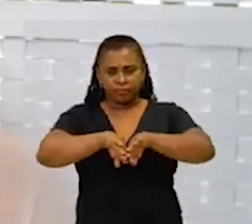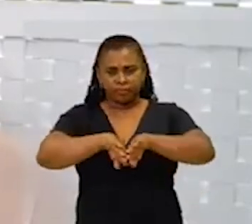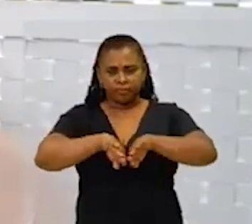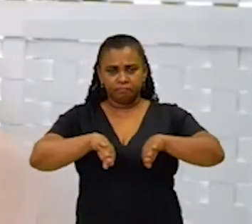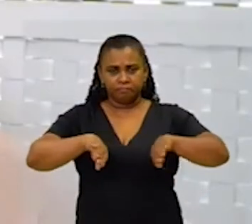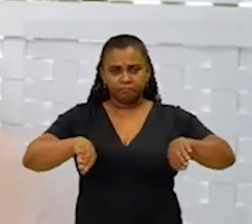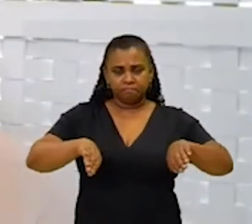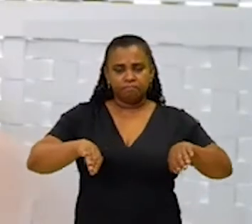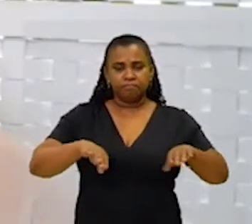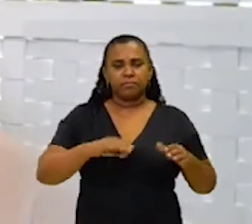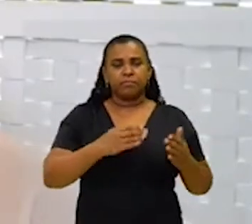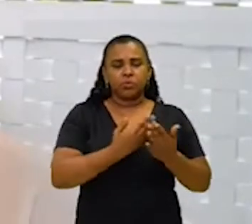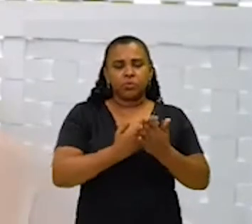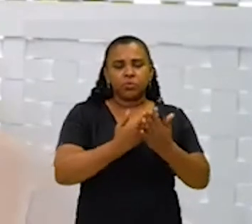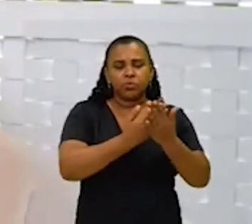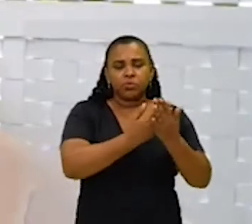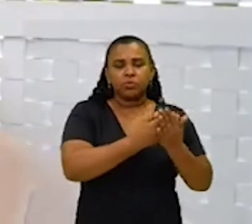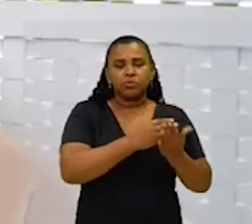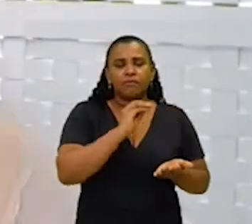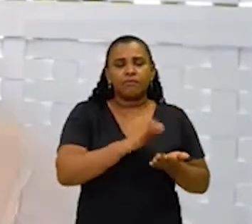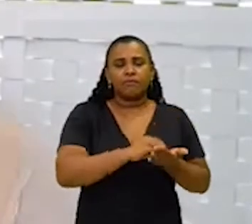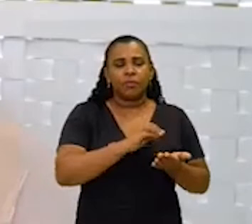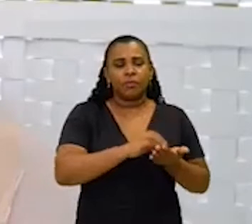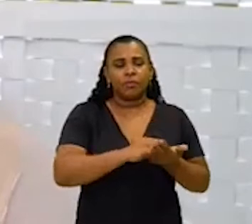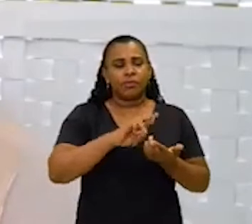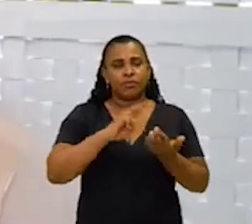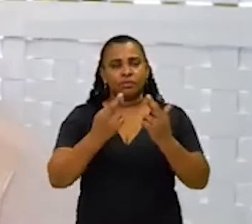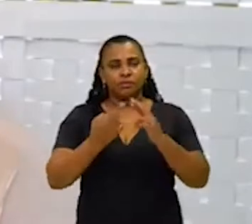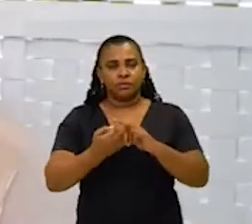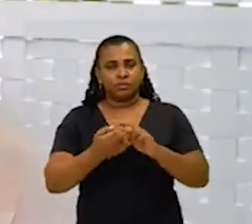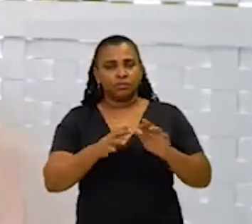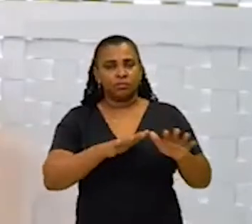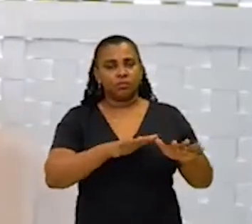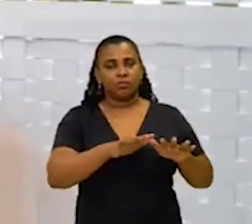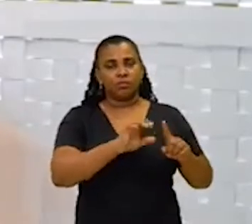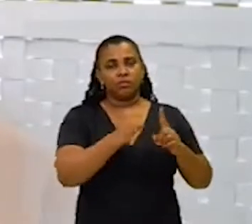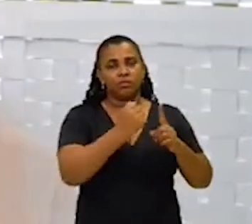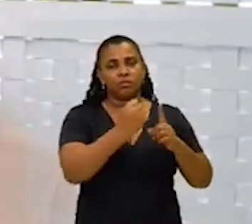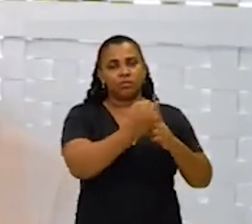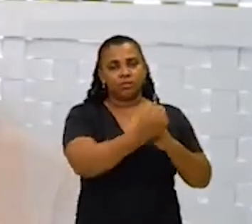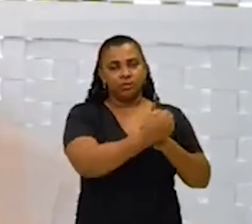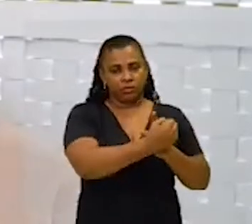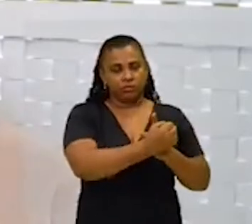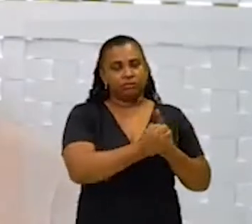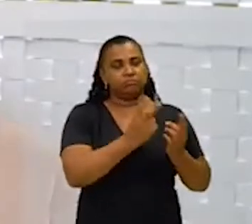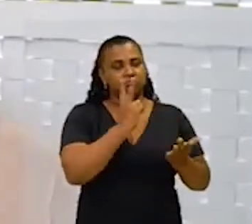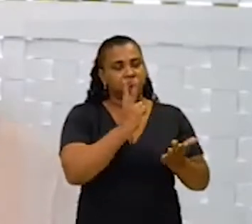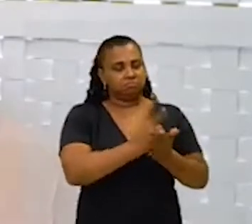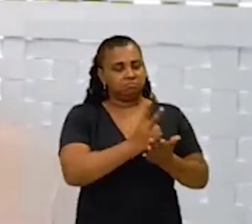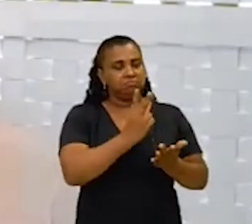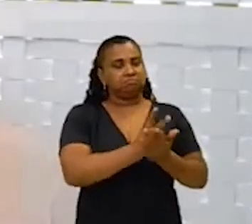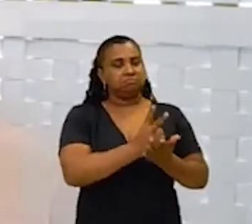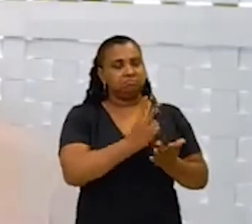sobre essa relação a relação entre movimentação social que nós sempre tivemos no Brasil enquanto